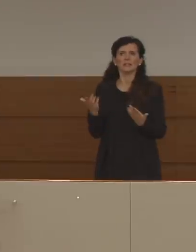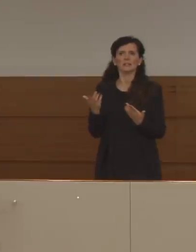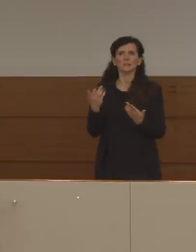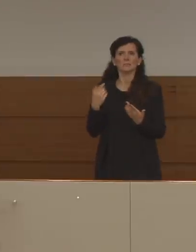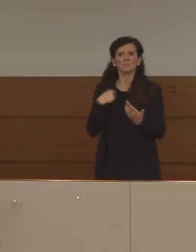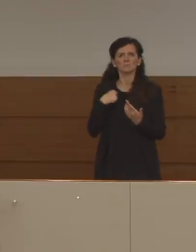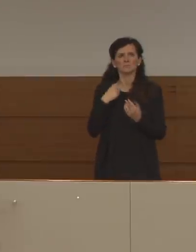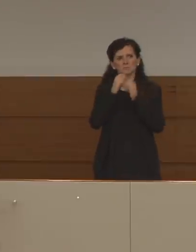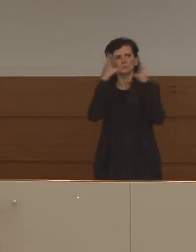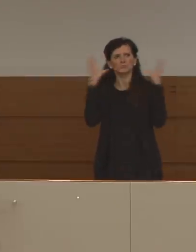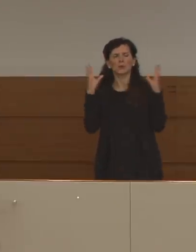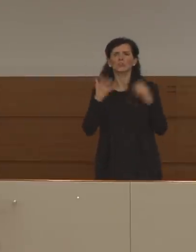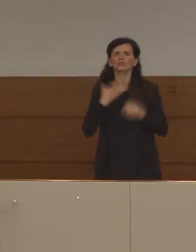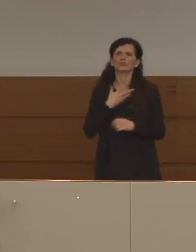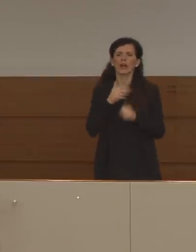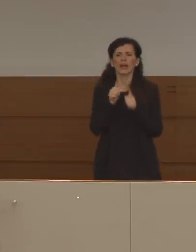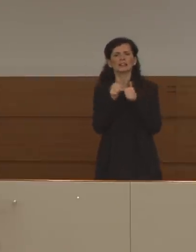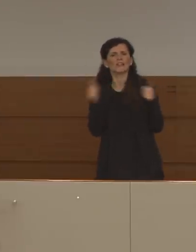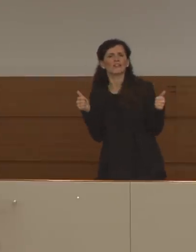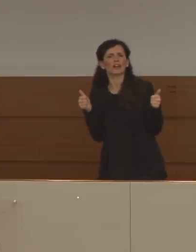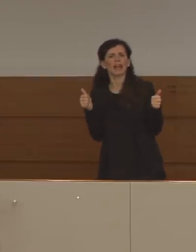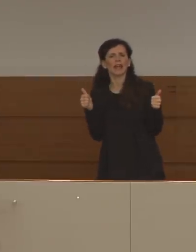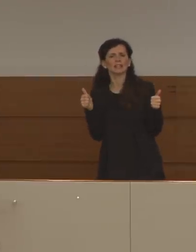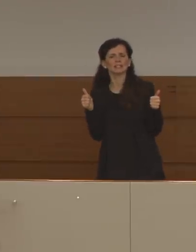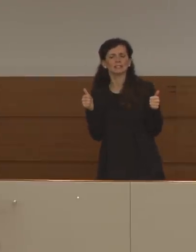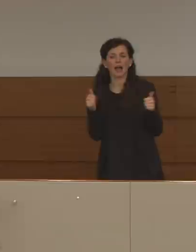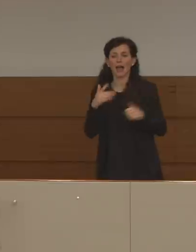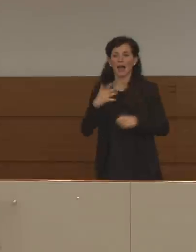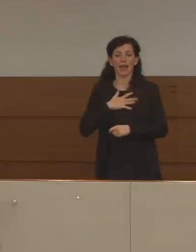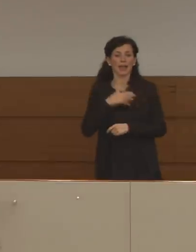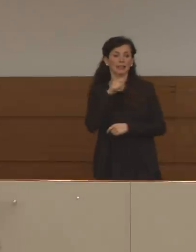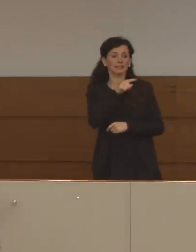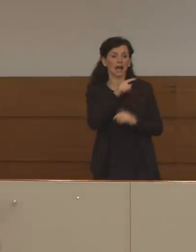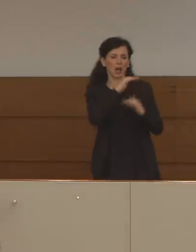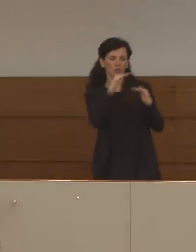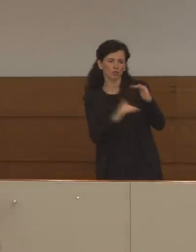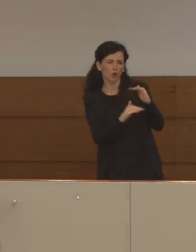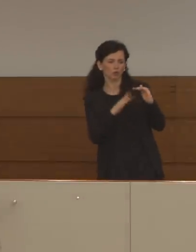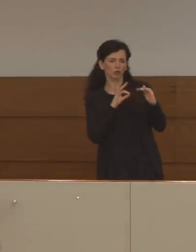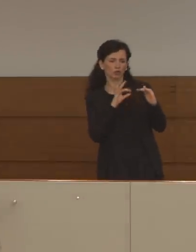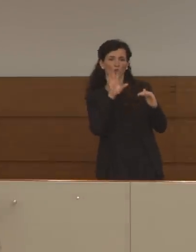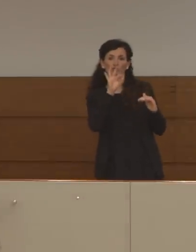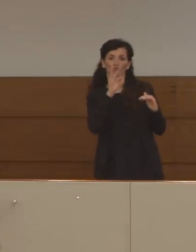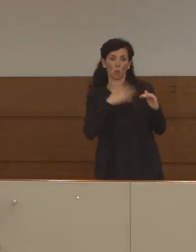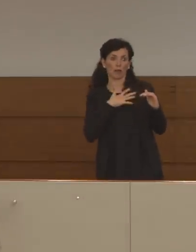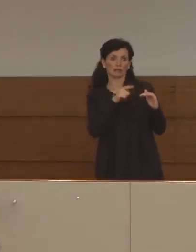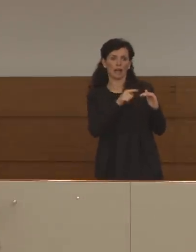che adesso quella fascia sia più colpita o che ci siano più contagi io vedo che il